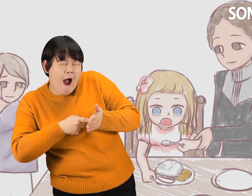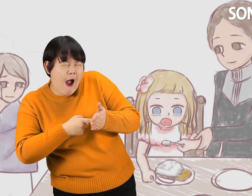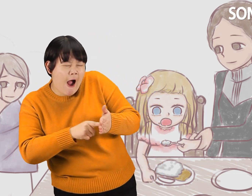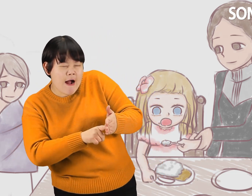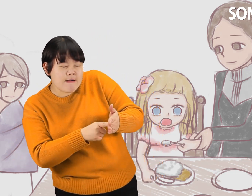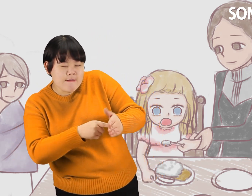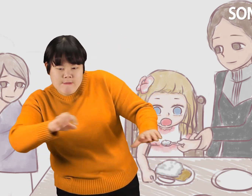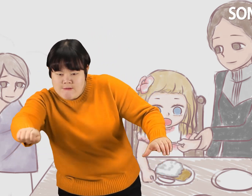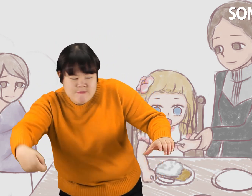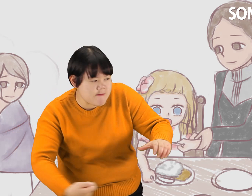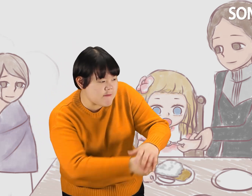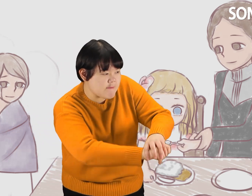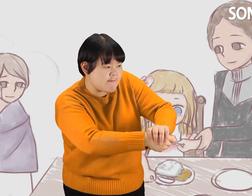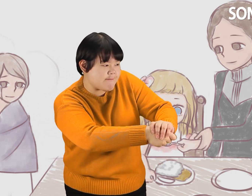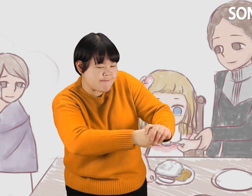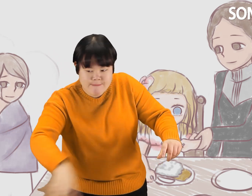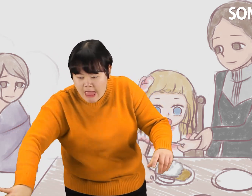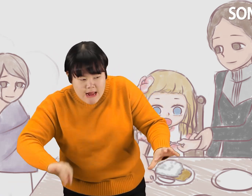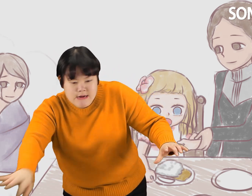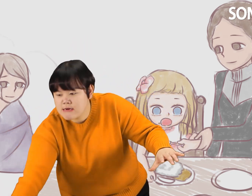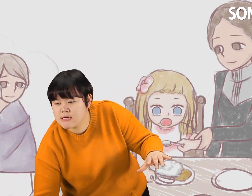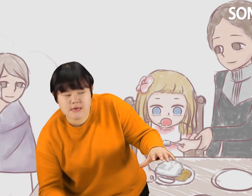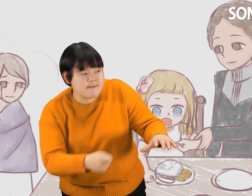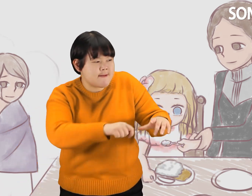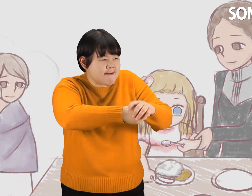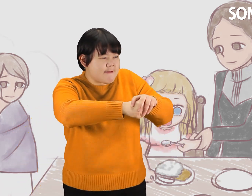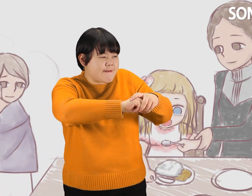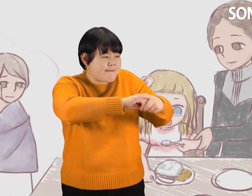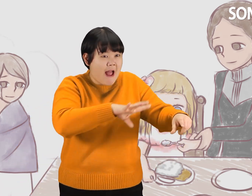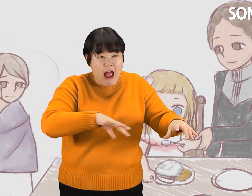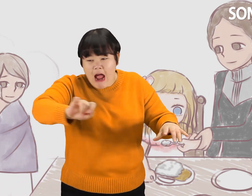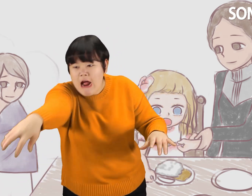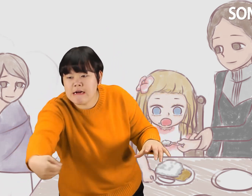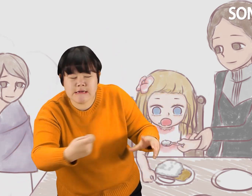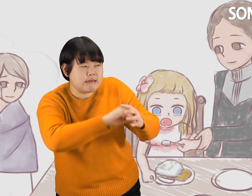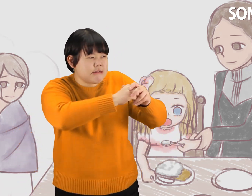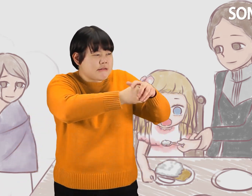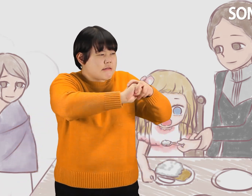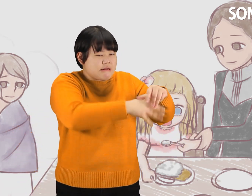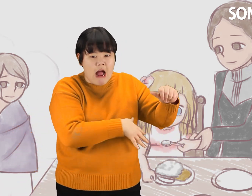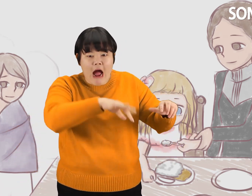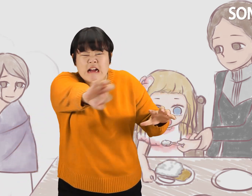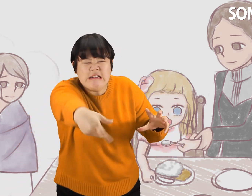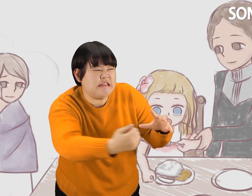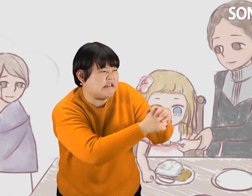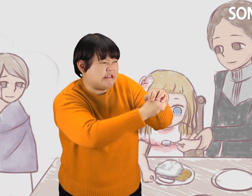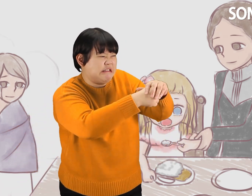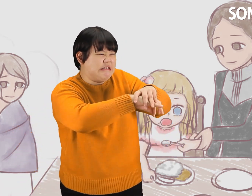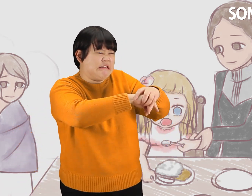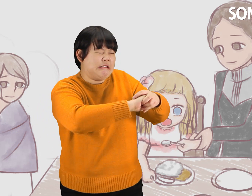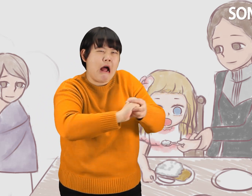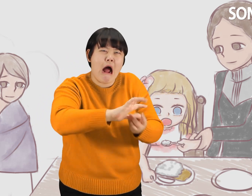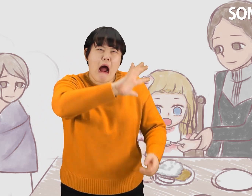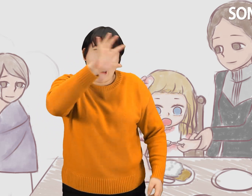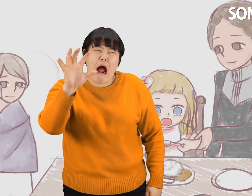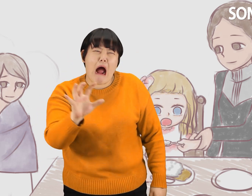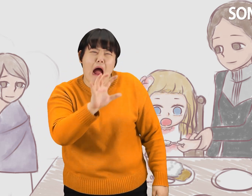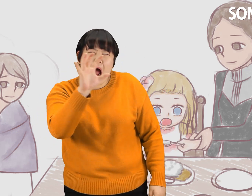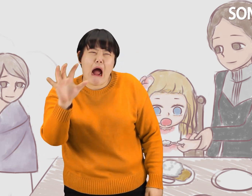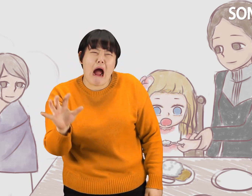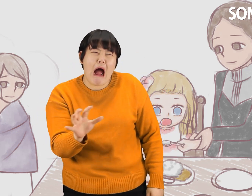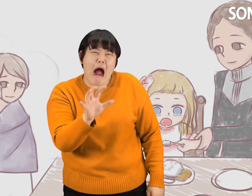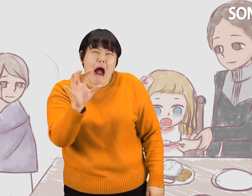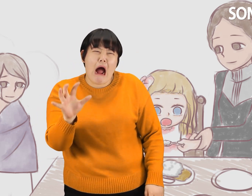しかし、サリバン先生は根気よく同じことをコンパハヨトオヨ。